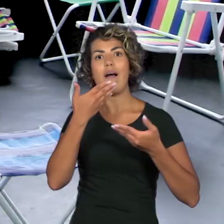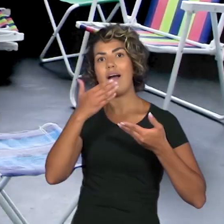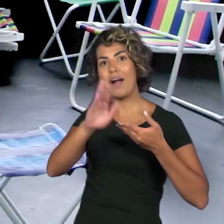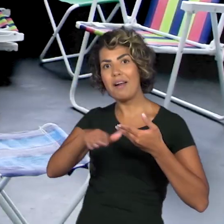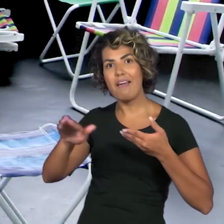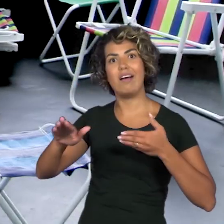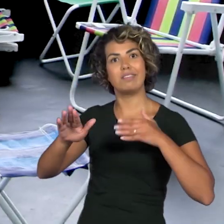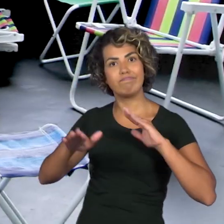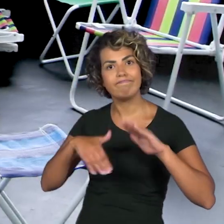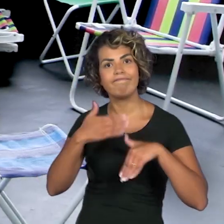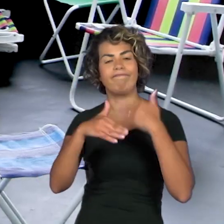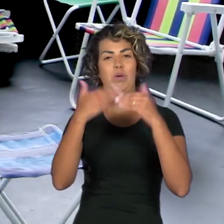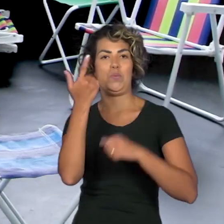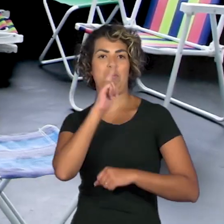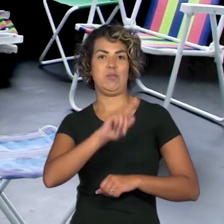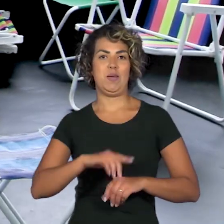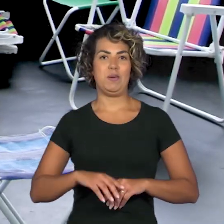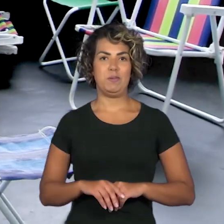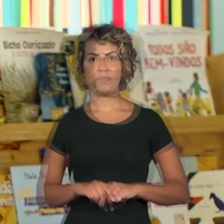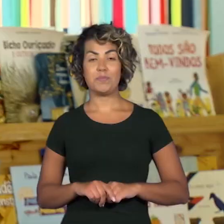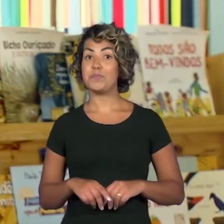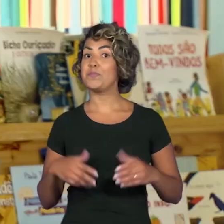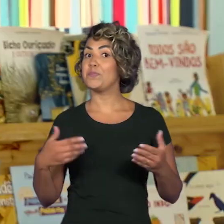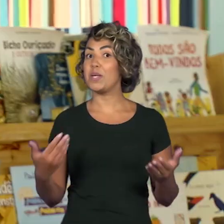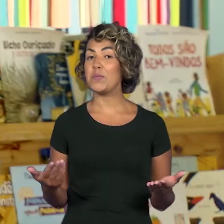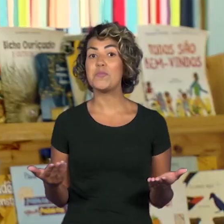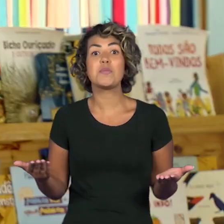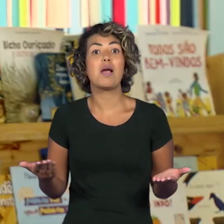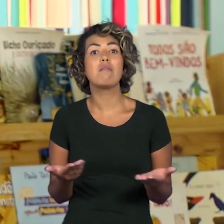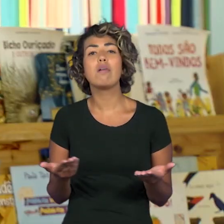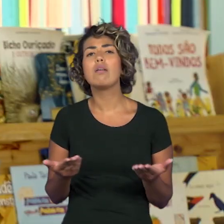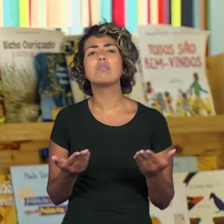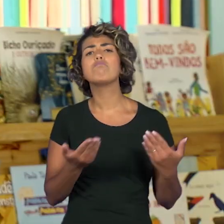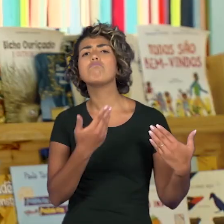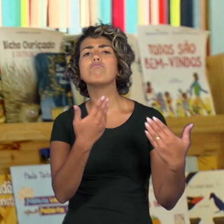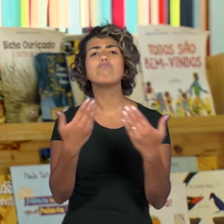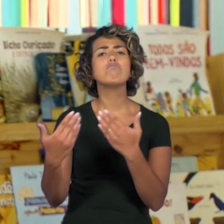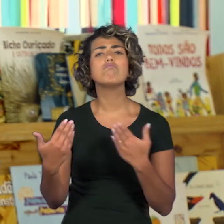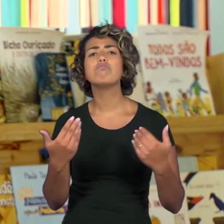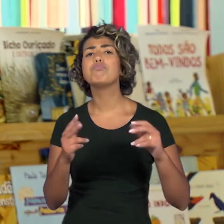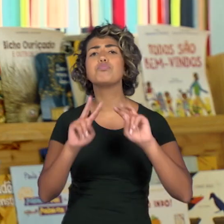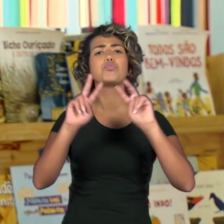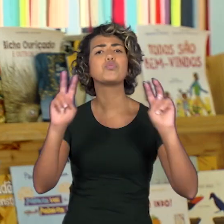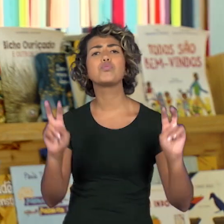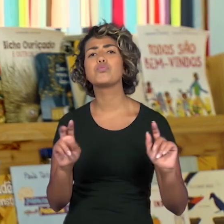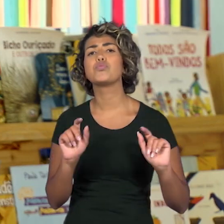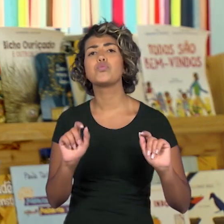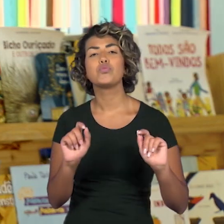PARA E COM AS INFÂNCIAS DA CIDADE. AGORA, EU QUERO CONVERSAR UM POUQUINHO COM VOCÊS SOBRE OS PRIMEIROS DIAS DE ORGANIZAÇÃO